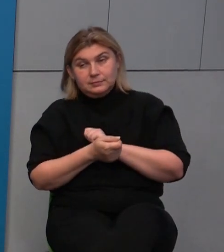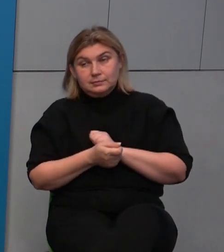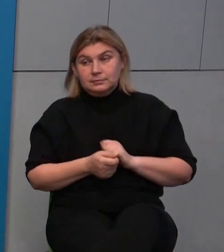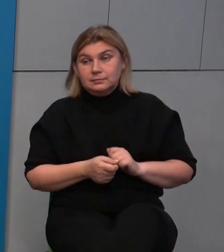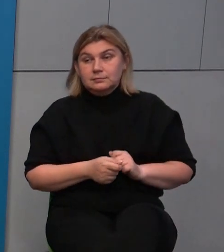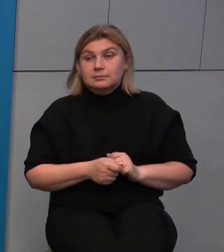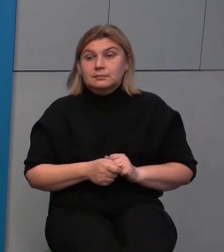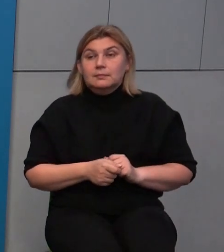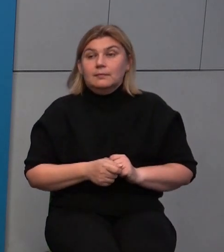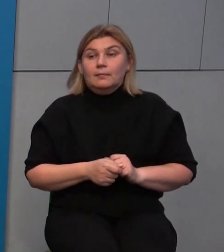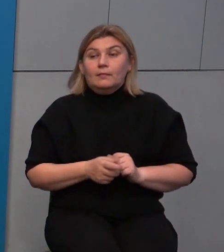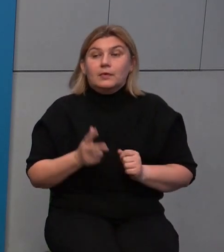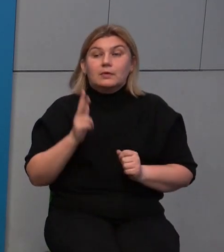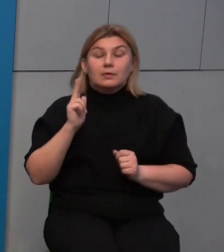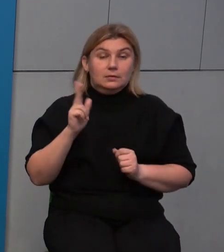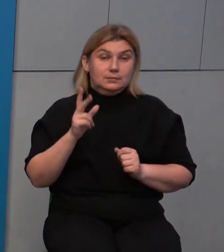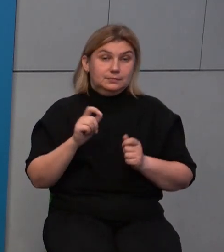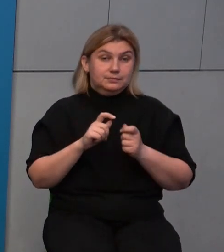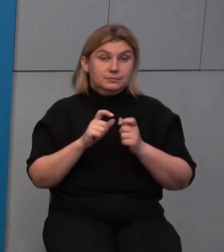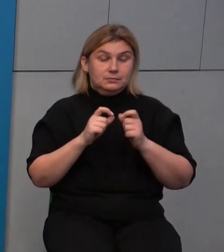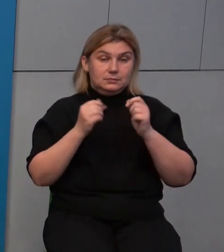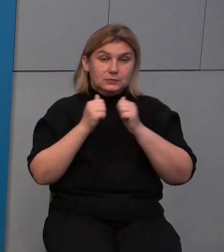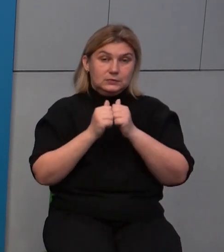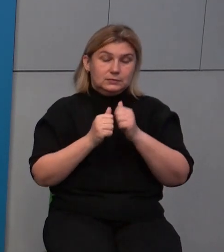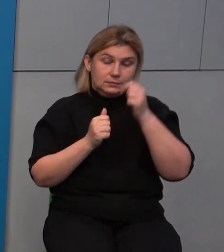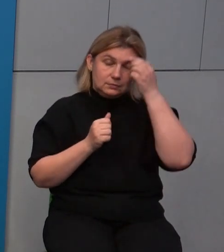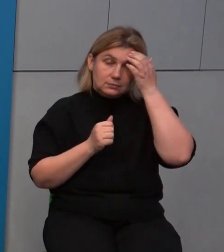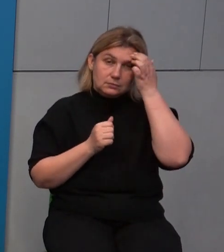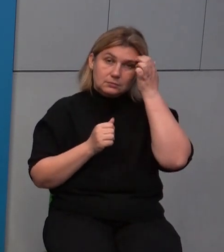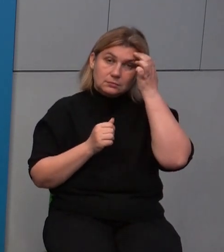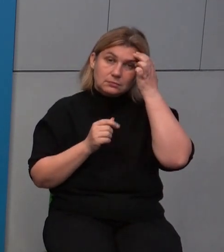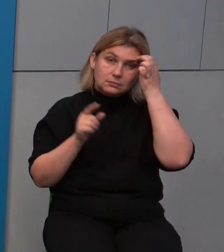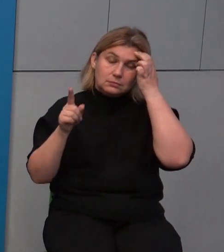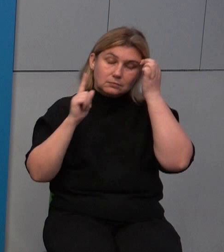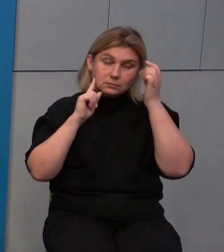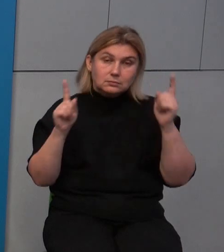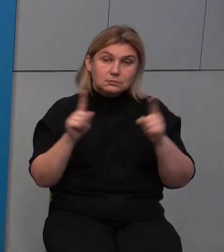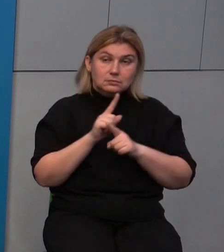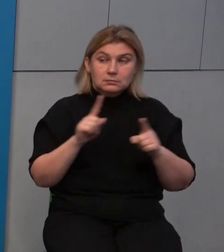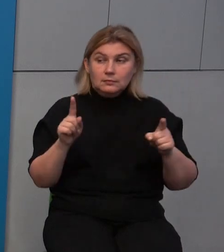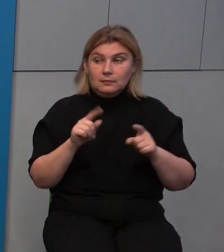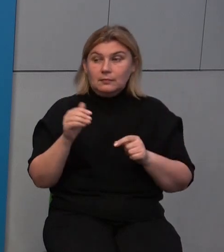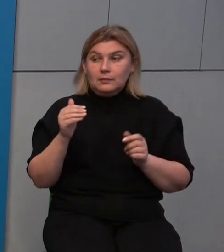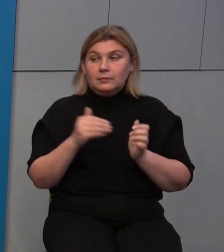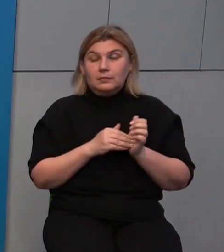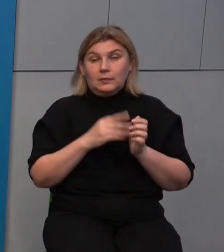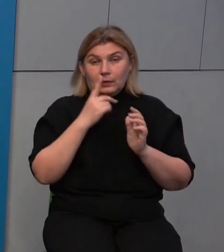z kogoś i aluzja muzyczna, żeby trzeba było jednak się wykazać dużą wiedzą,